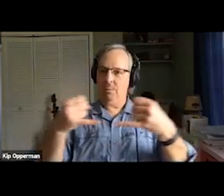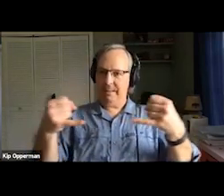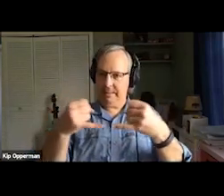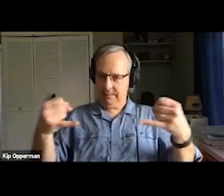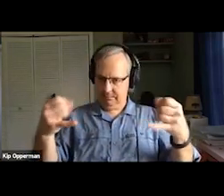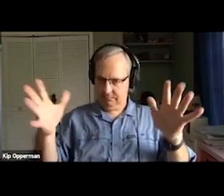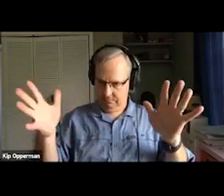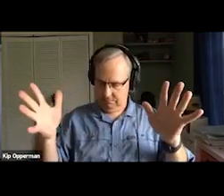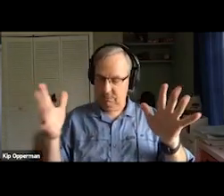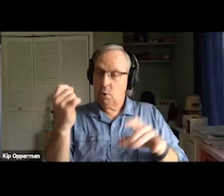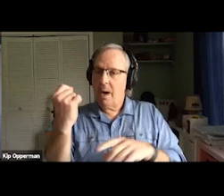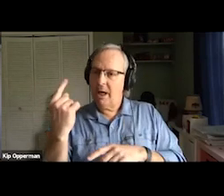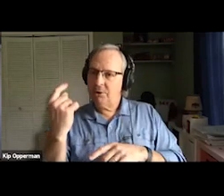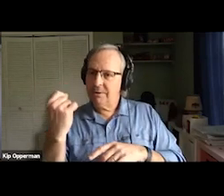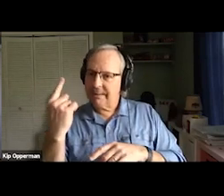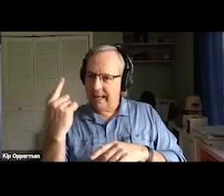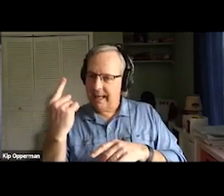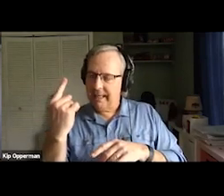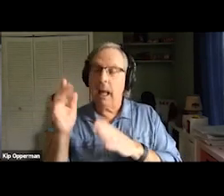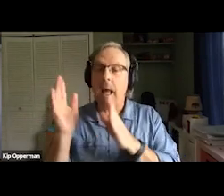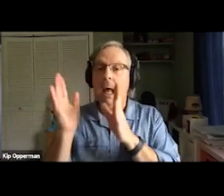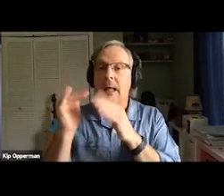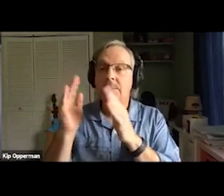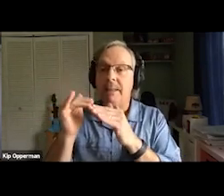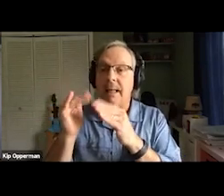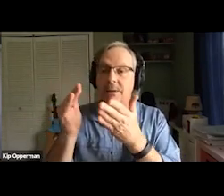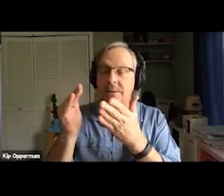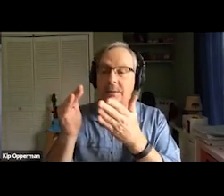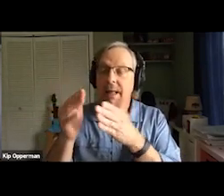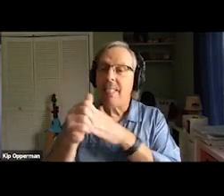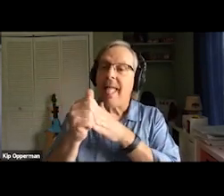Entonces, comprender las expectativas lleva a crear límites,